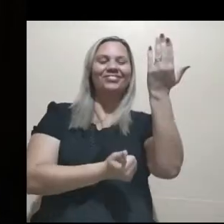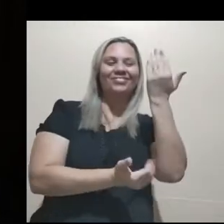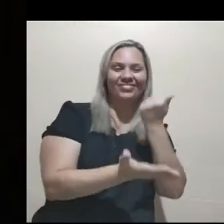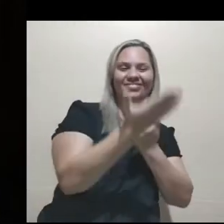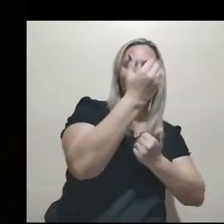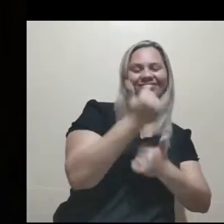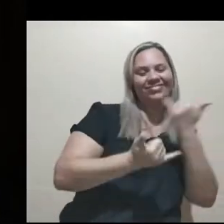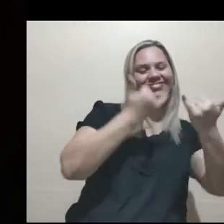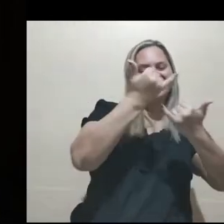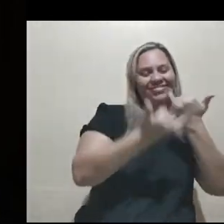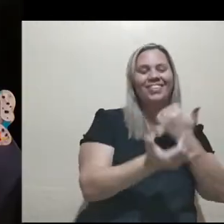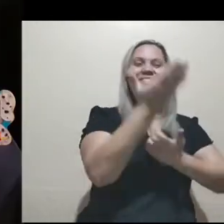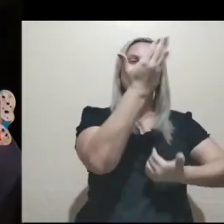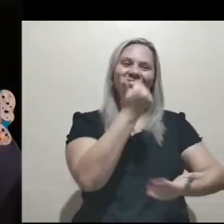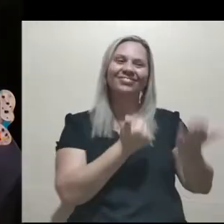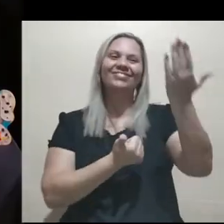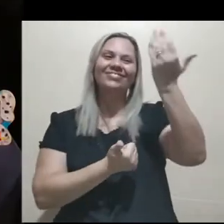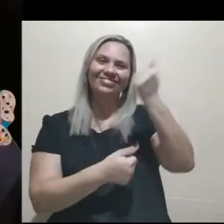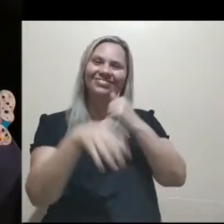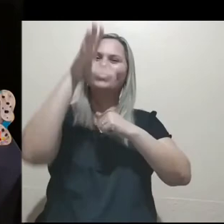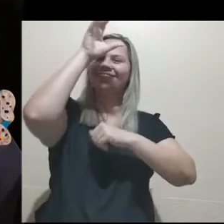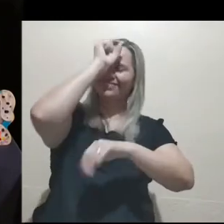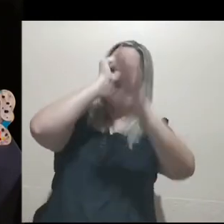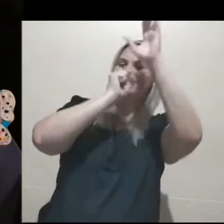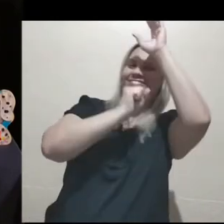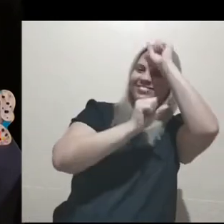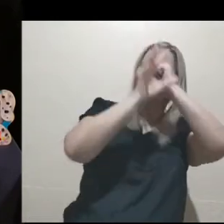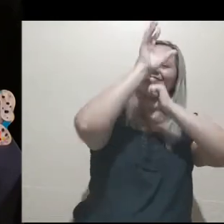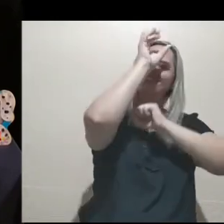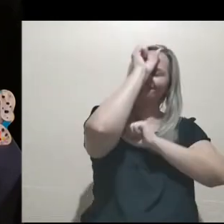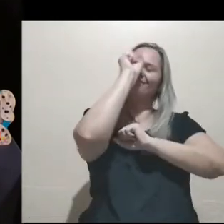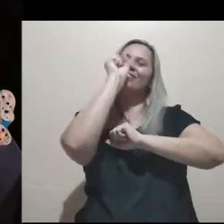𝗩𝗲𝗺 𝗯𝗿𝗶𝗻𝗰𝗮𝗿, 𝘃𝗲𝗺 𝗮𝗽𝗿𝗲𝗻𝗱𝗲𝗿!